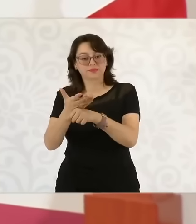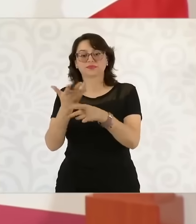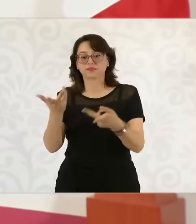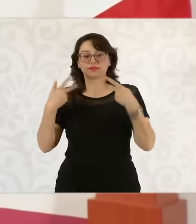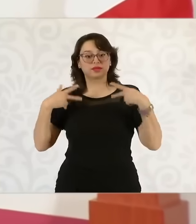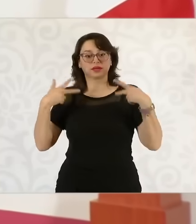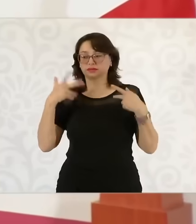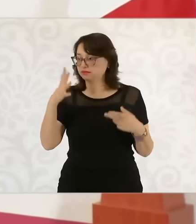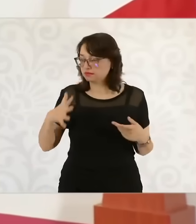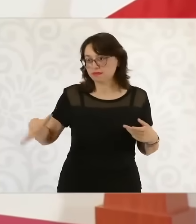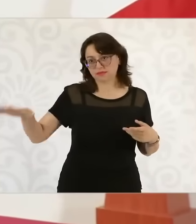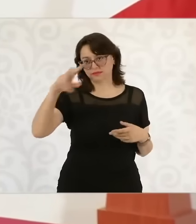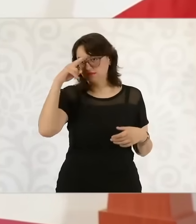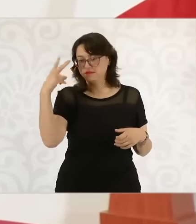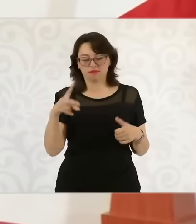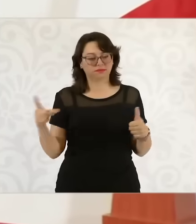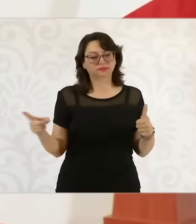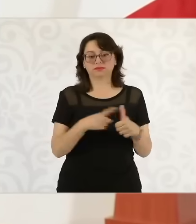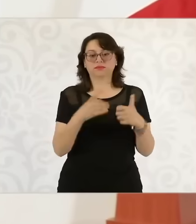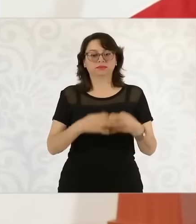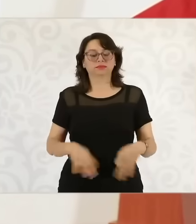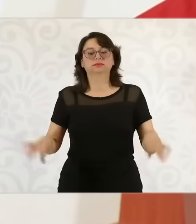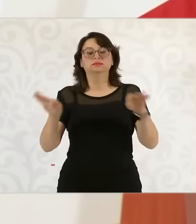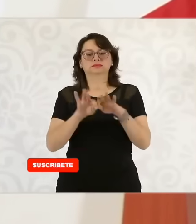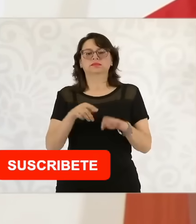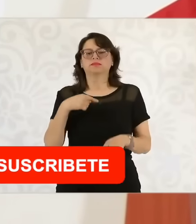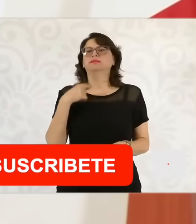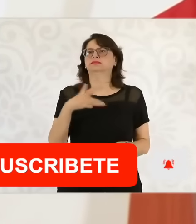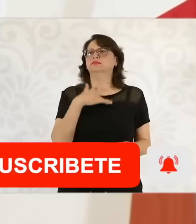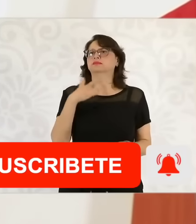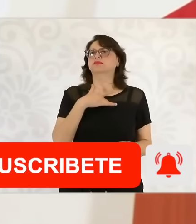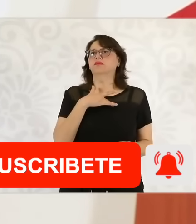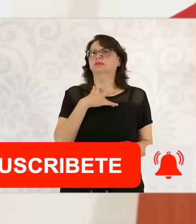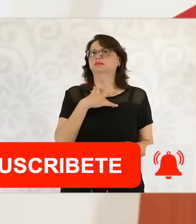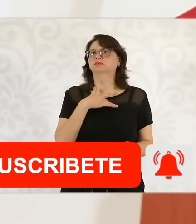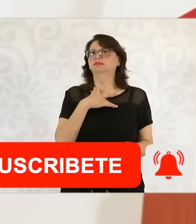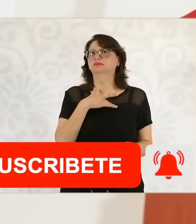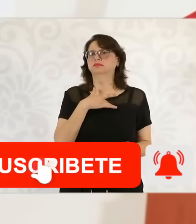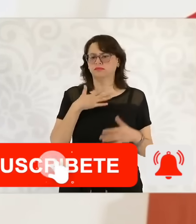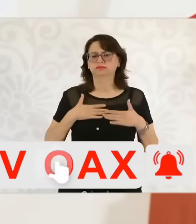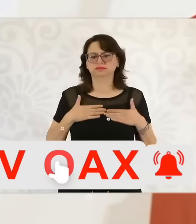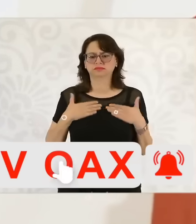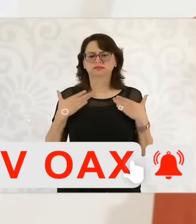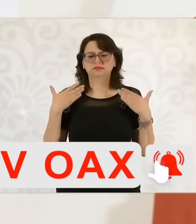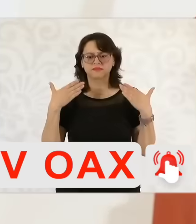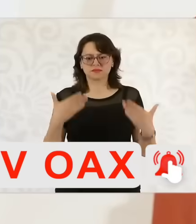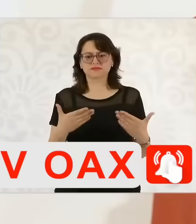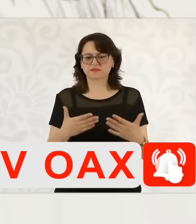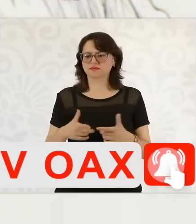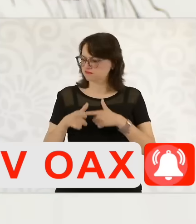de México que es lo más importante y yo tengo confianza en que vamos a salir adelante porque